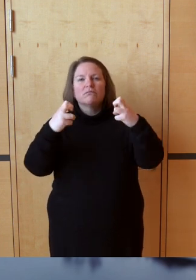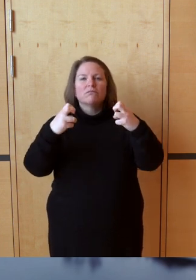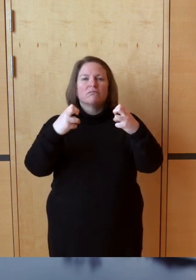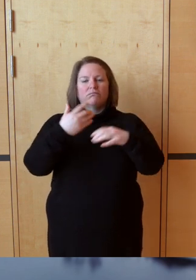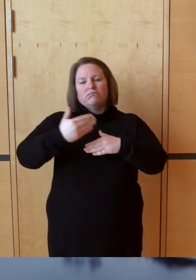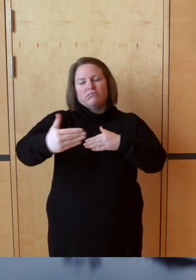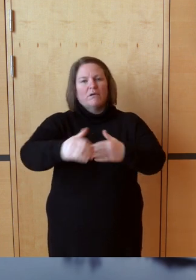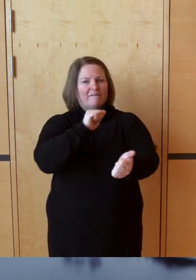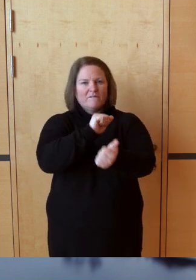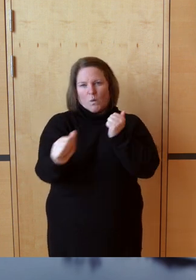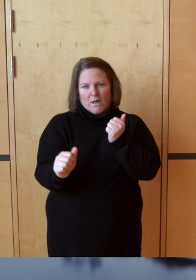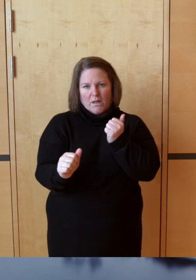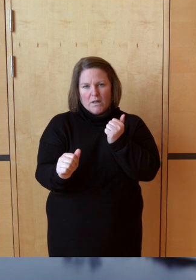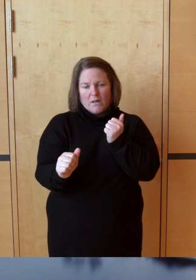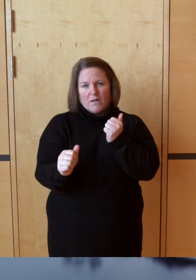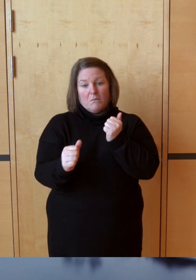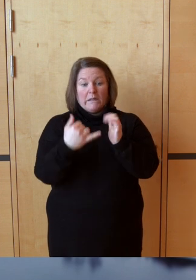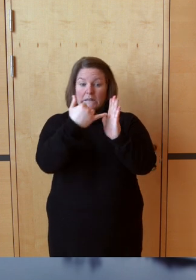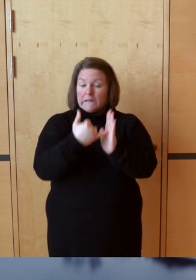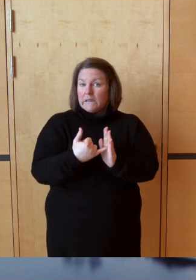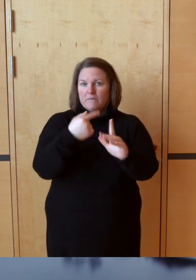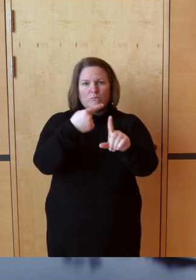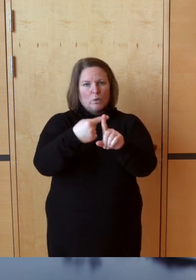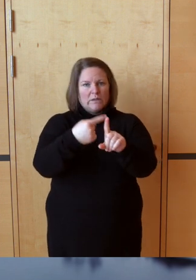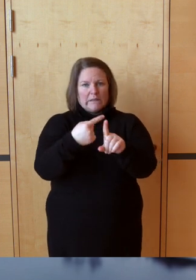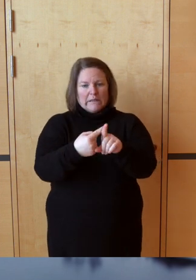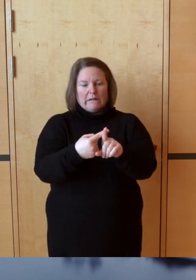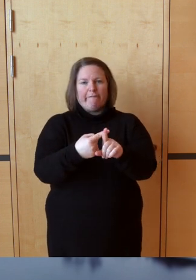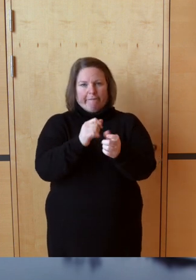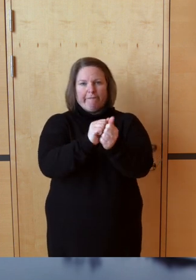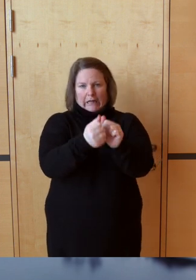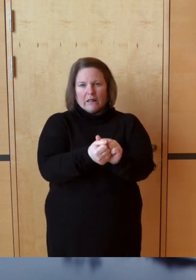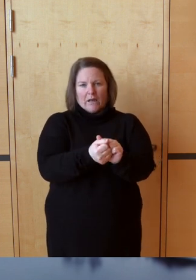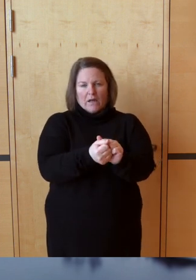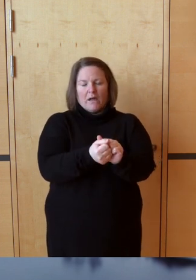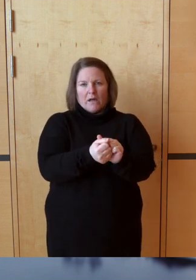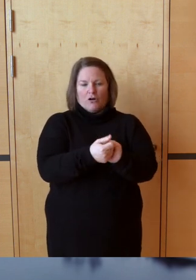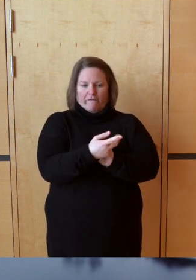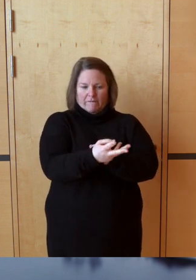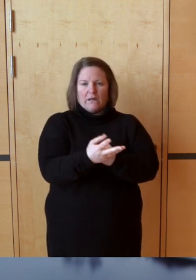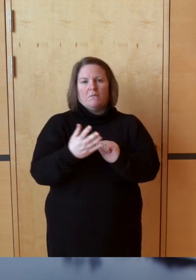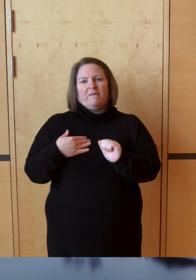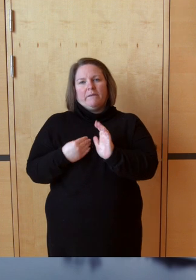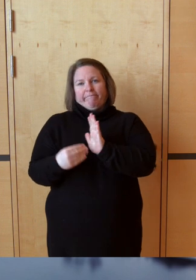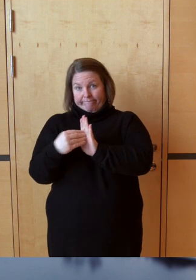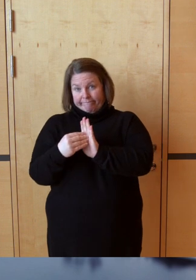Enligt allmäntinga positivt med de förändringar som föreslås Gävle Men gymmet i